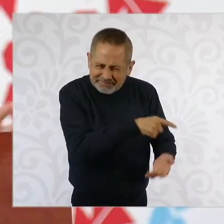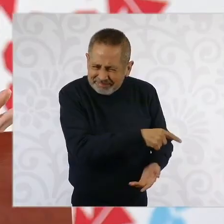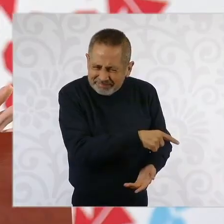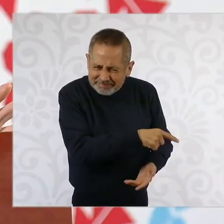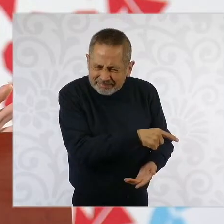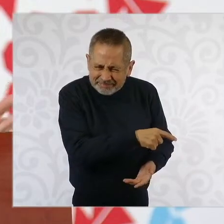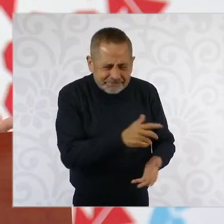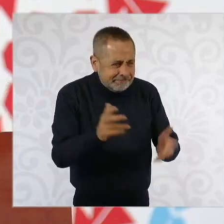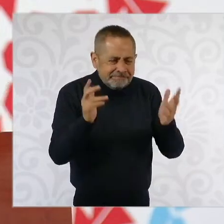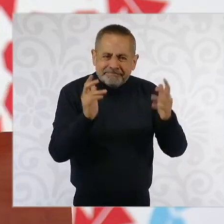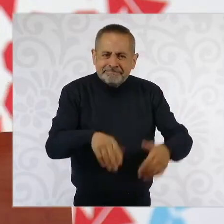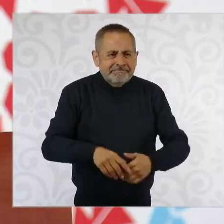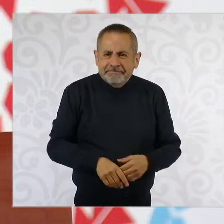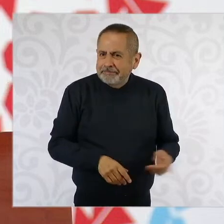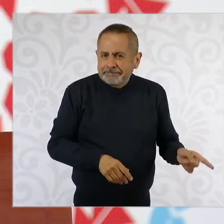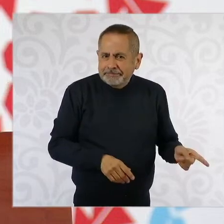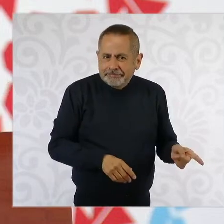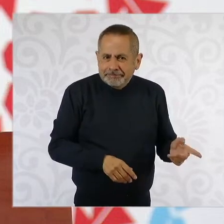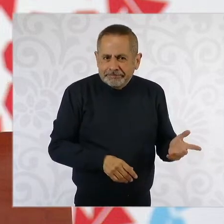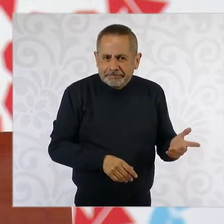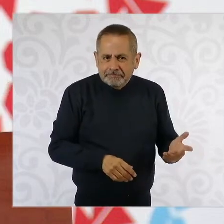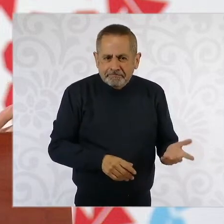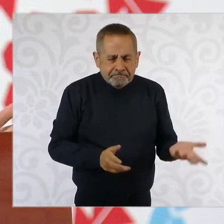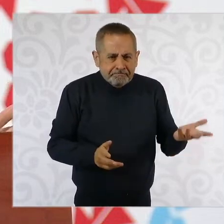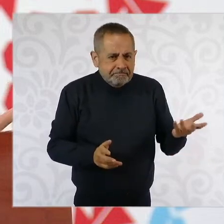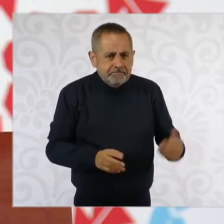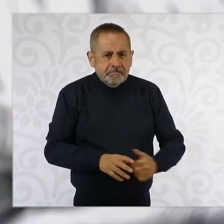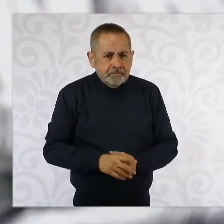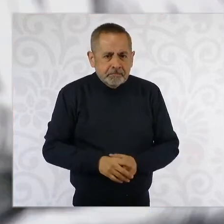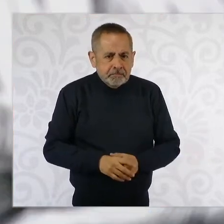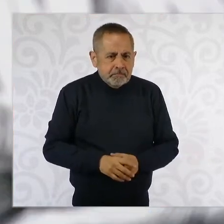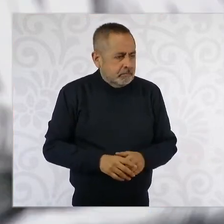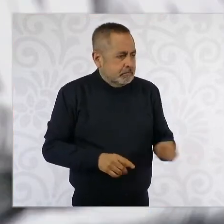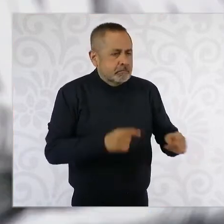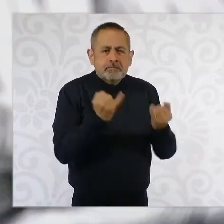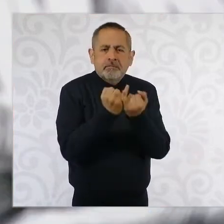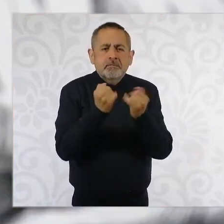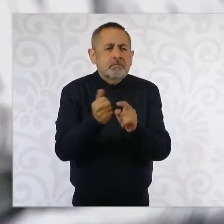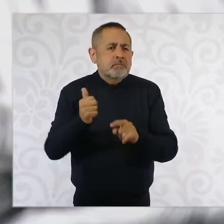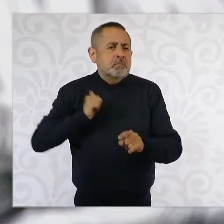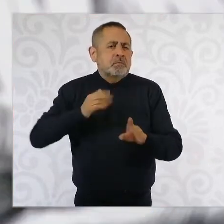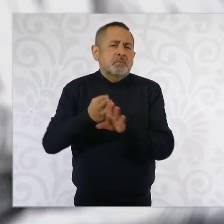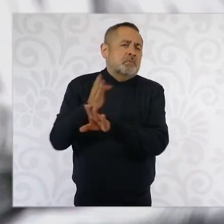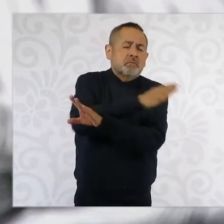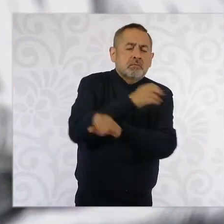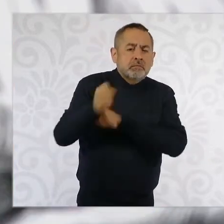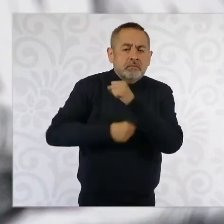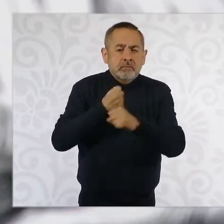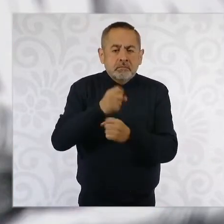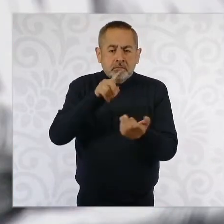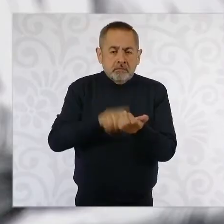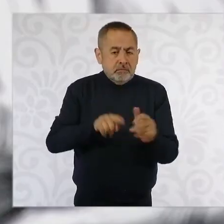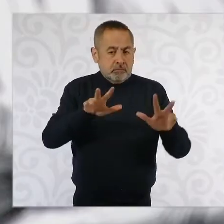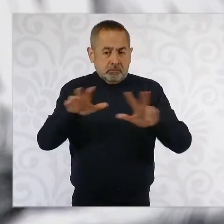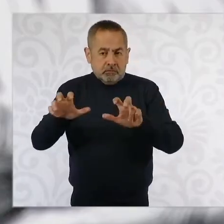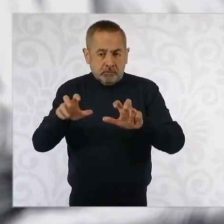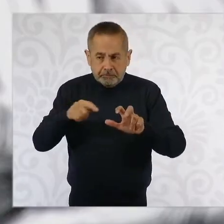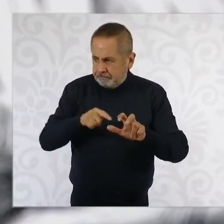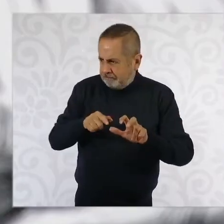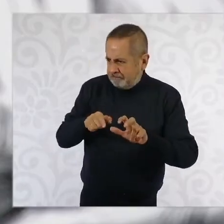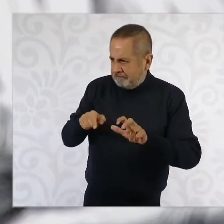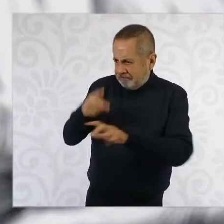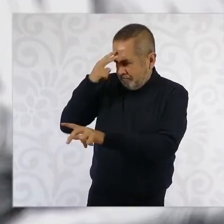es que es eh igual que los conservadores del siglo XIX que fueron a buscar a Maximiliano